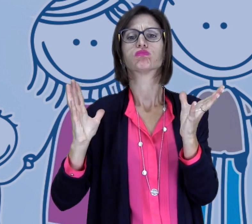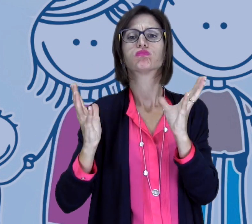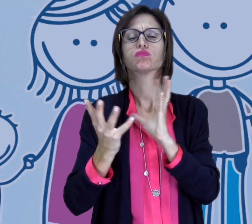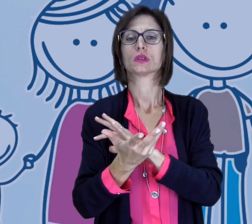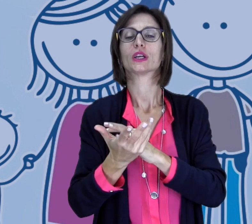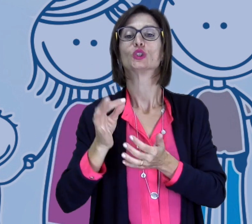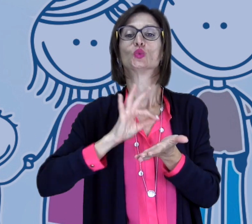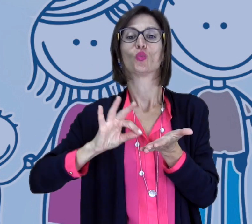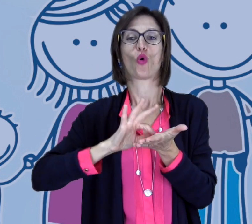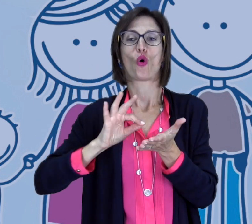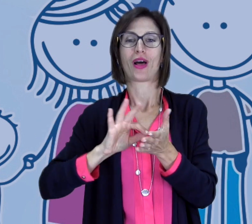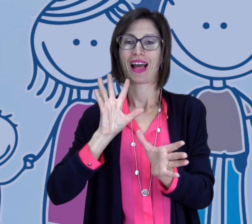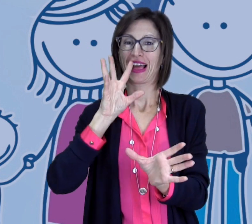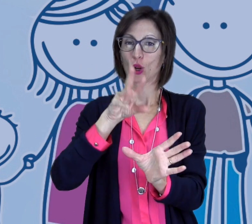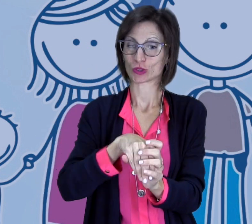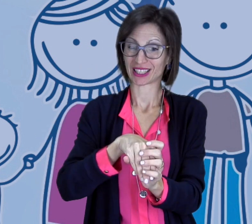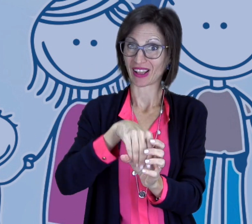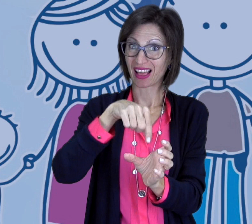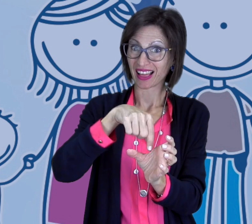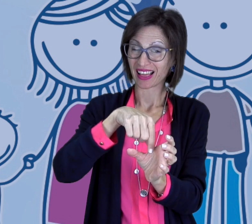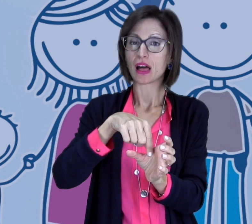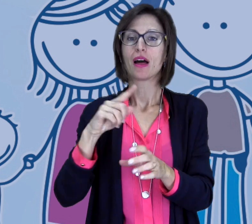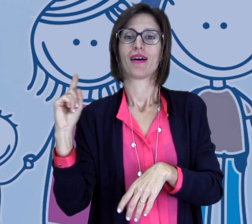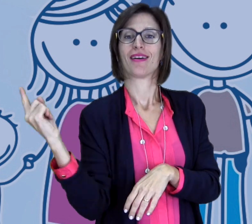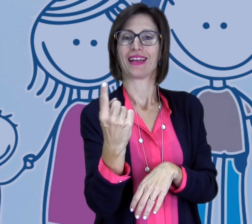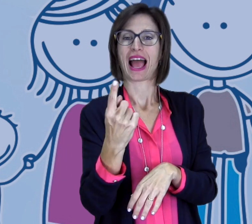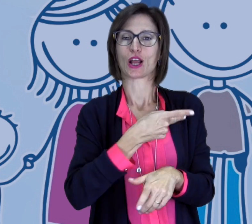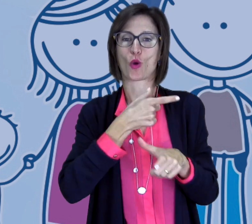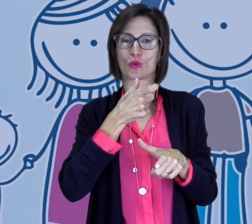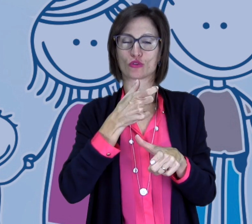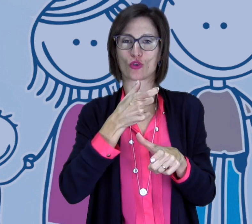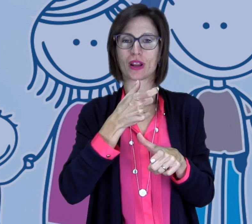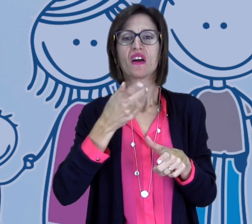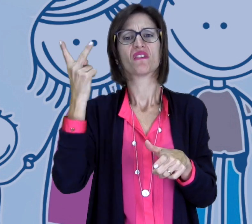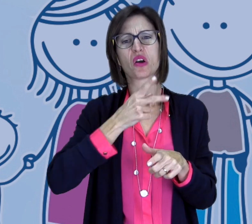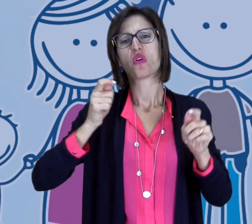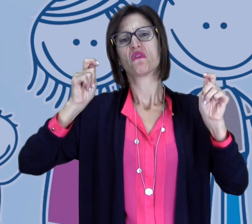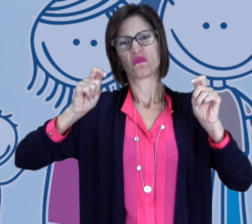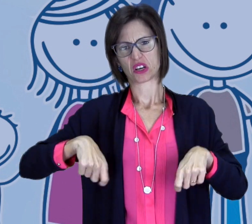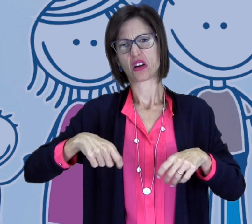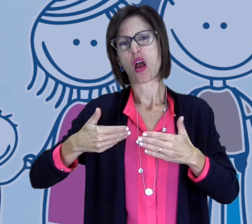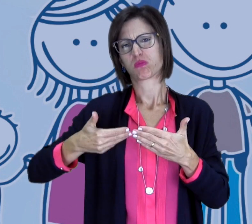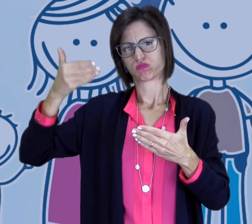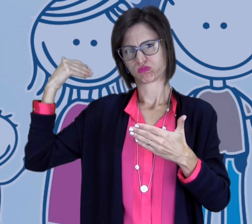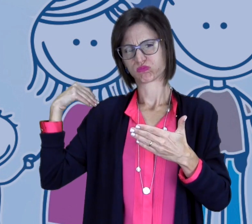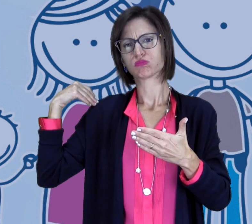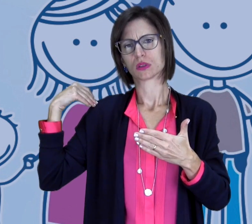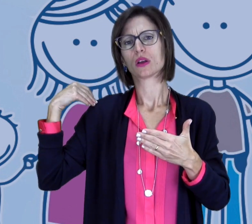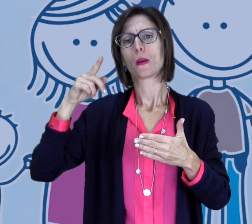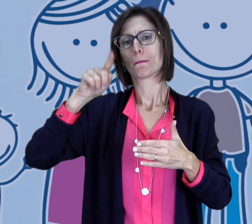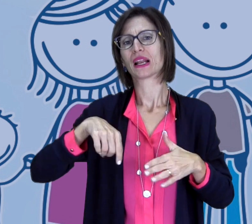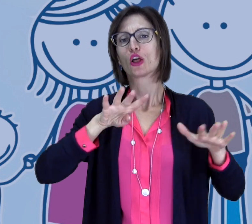La sua figura è nata nella scuola integrazione con la legge 577/1977 che ora chiamiamo scuola inclusiva.